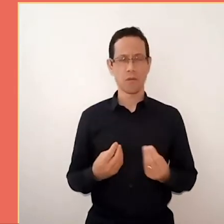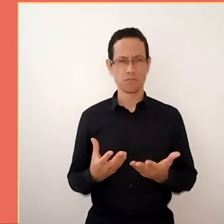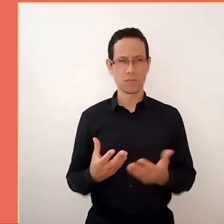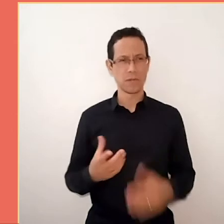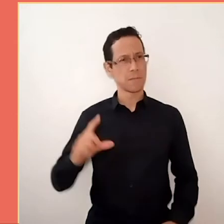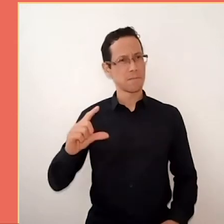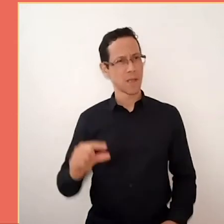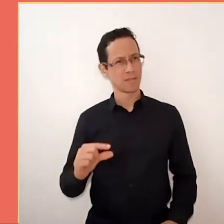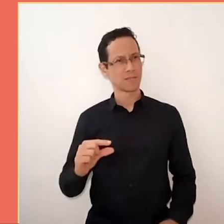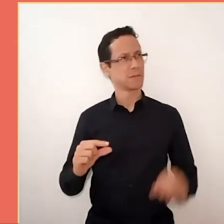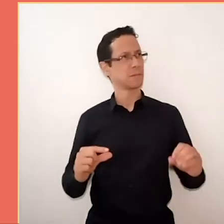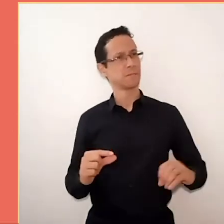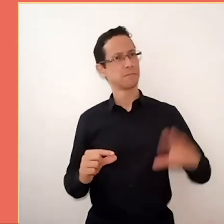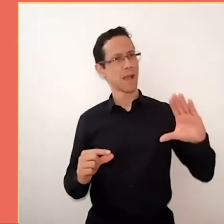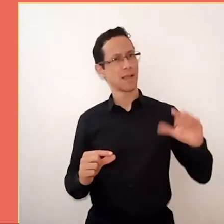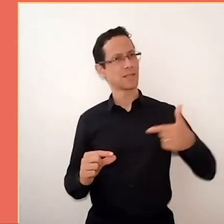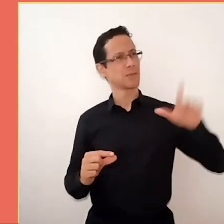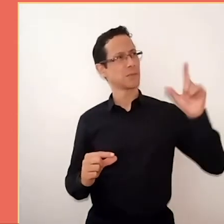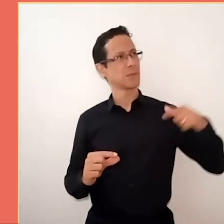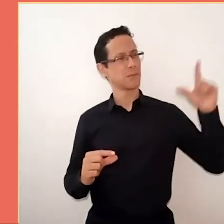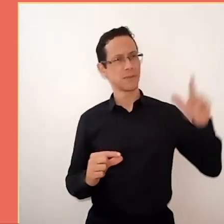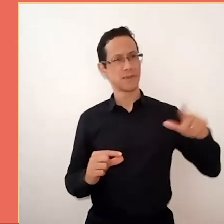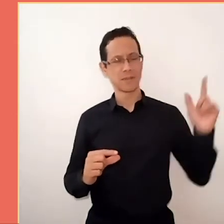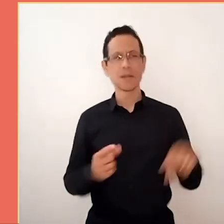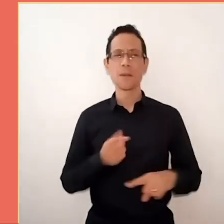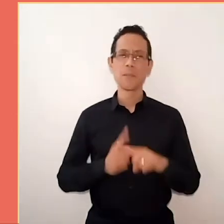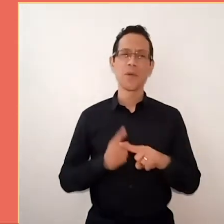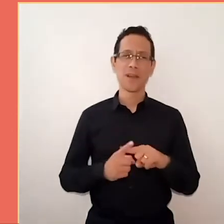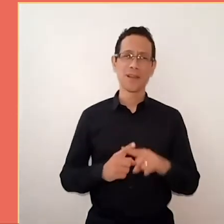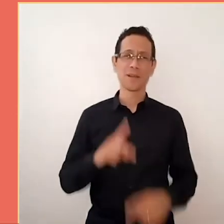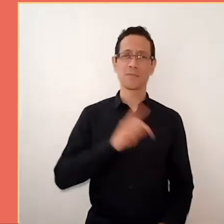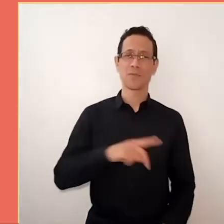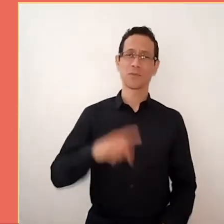Por quê? Porque as professoras não sabem trabalhar poesia.